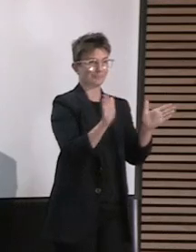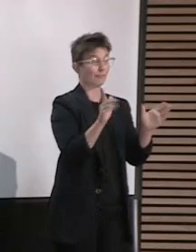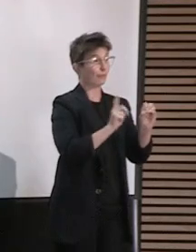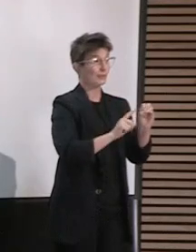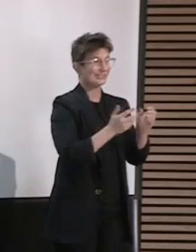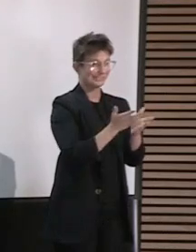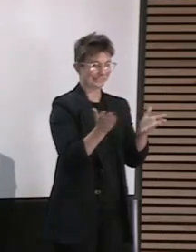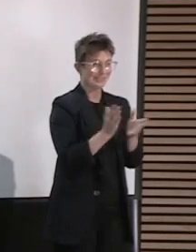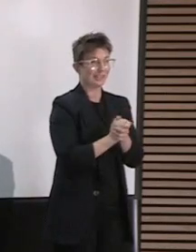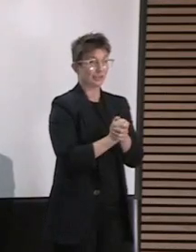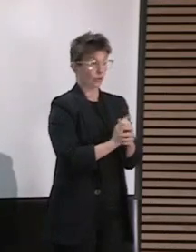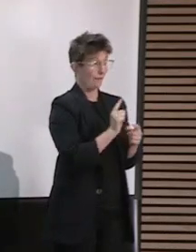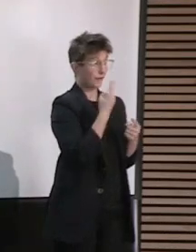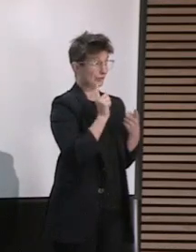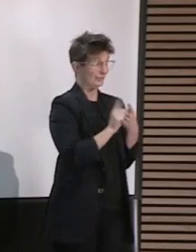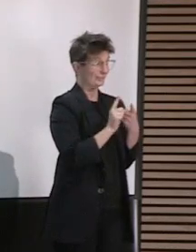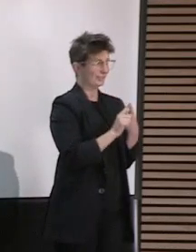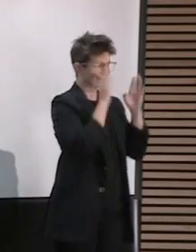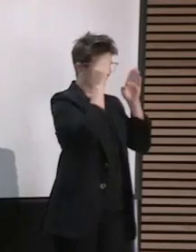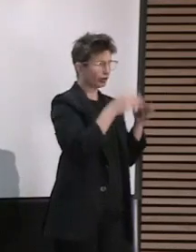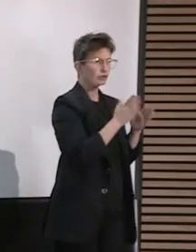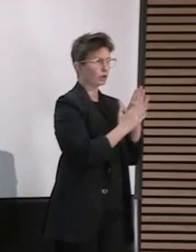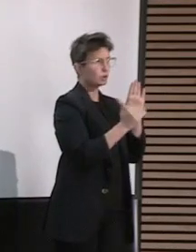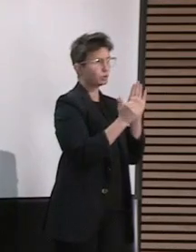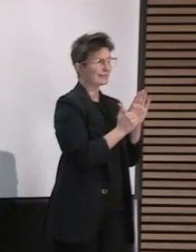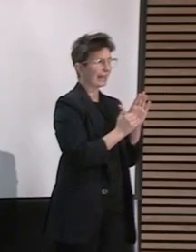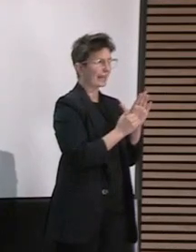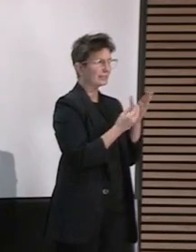te hiahia noa ahau ki te tuku korero mo etahi atu korero o